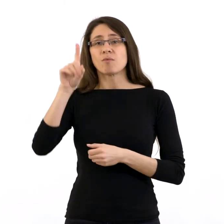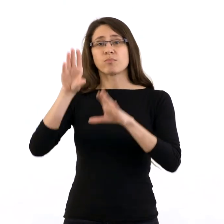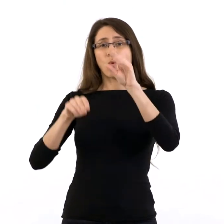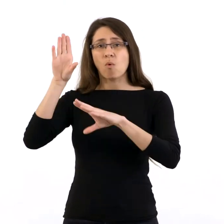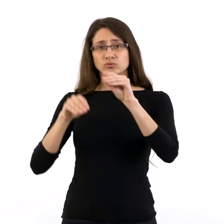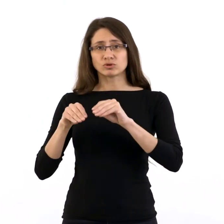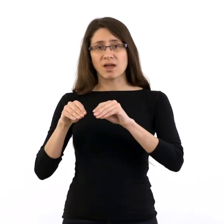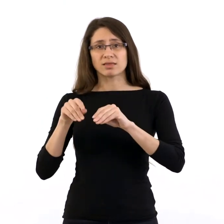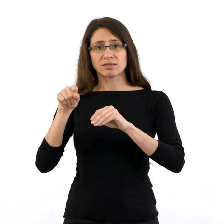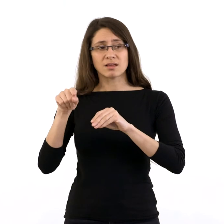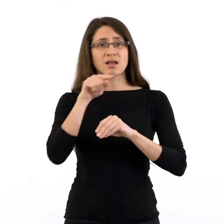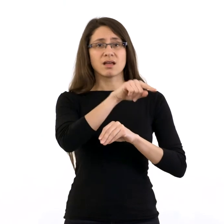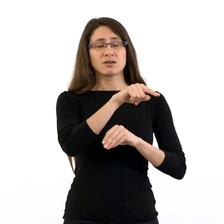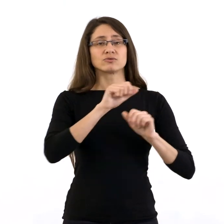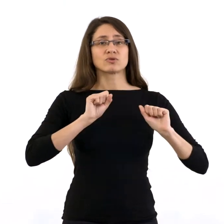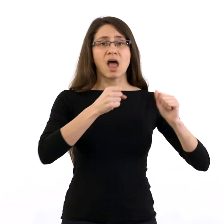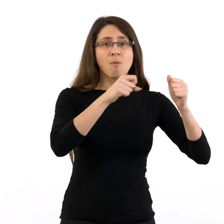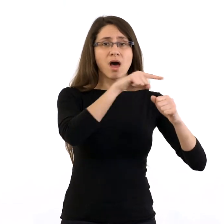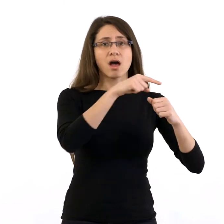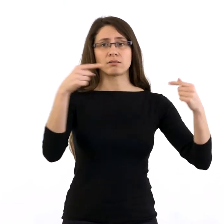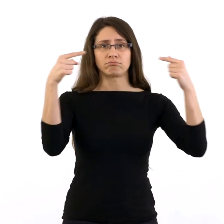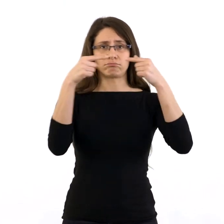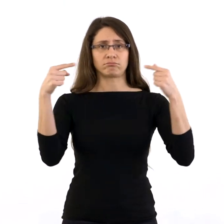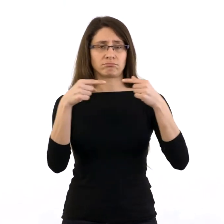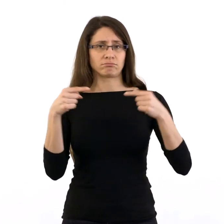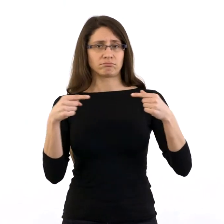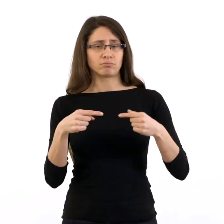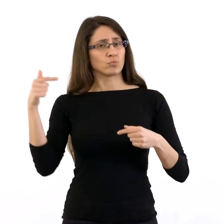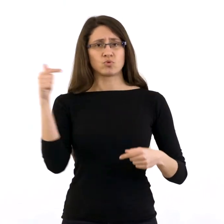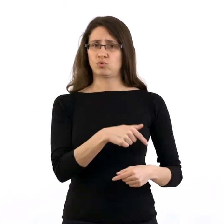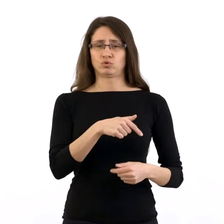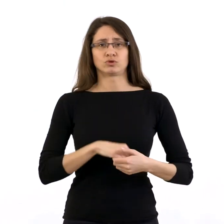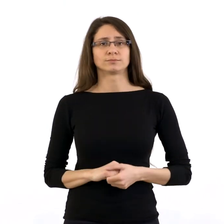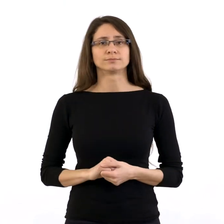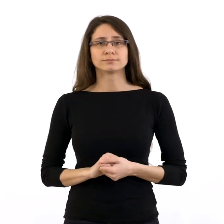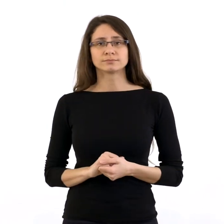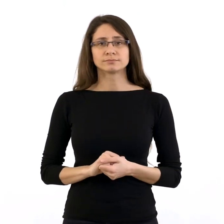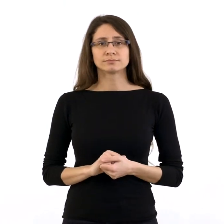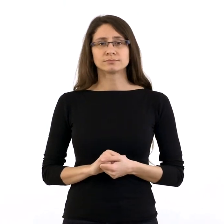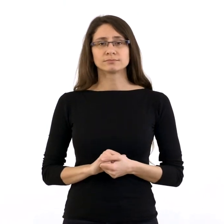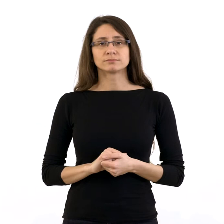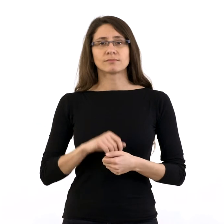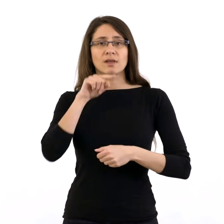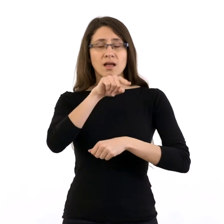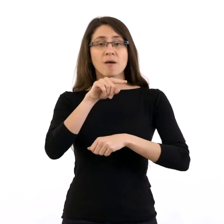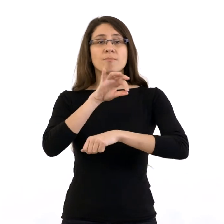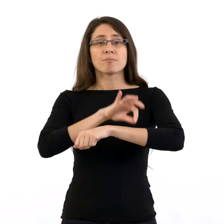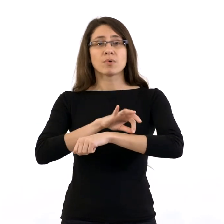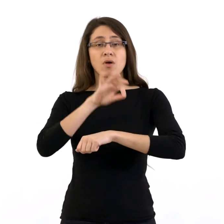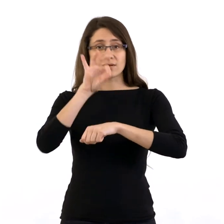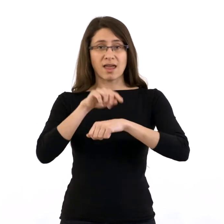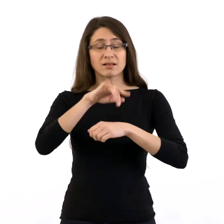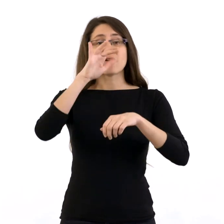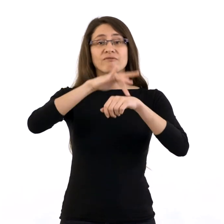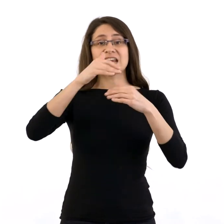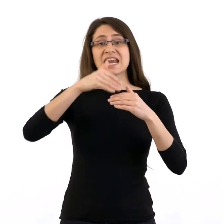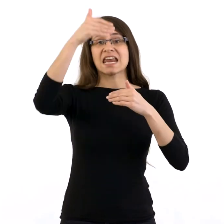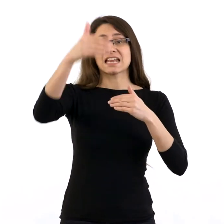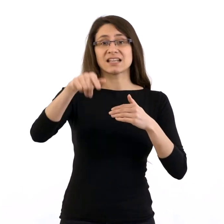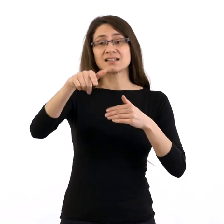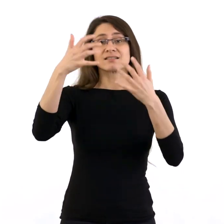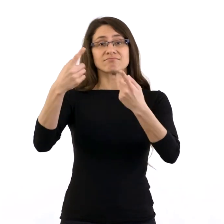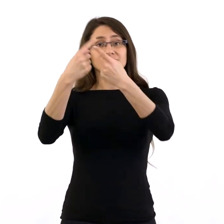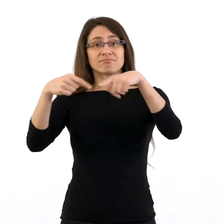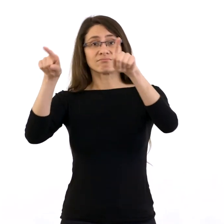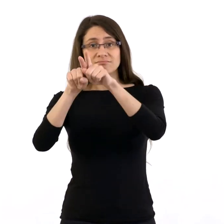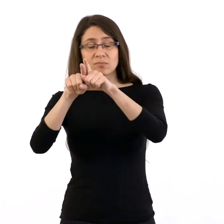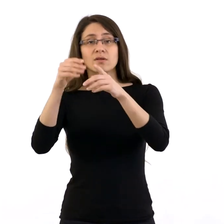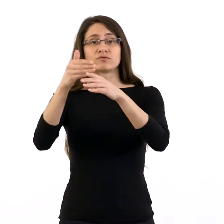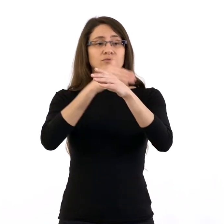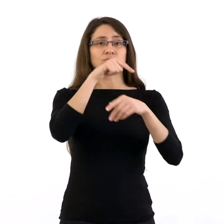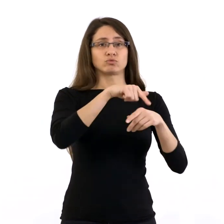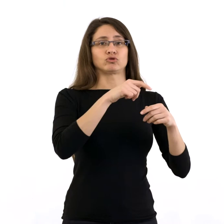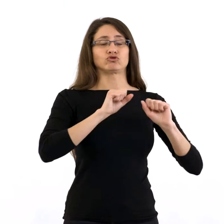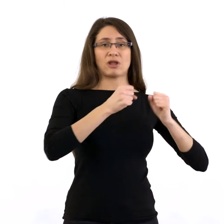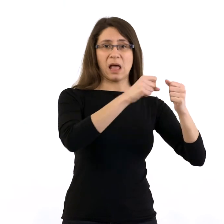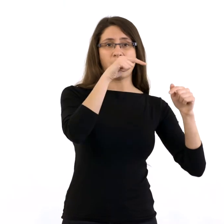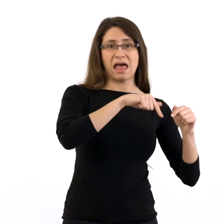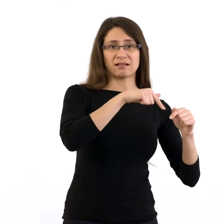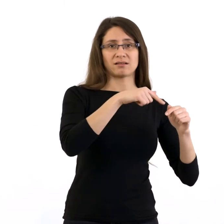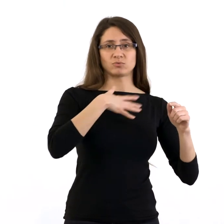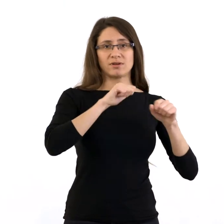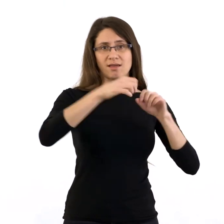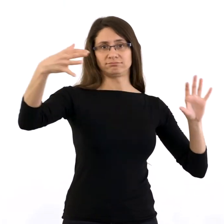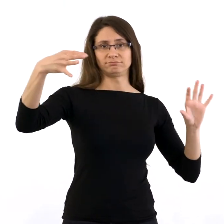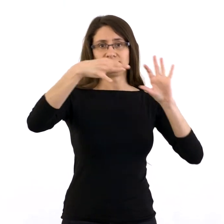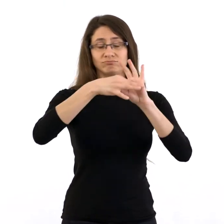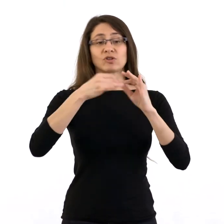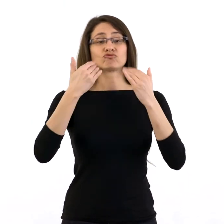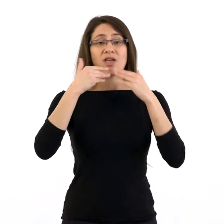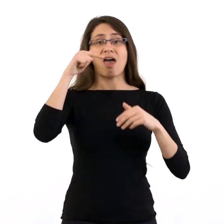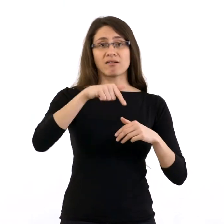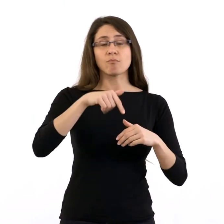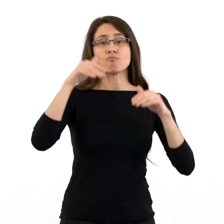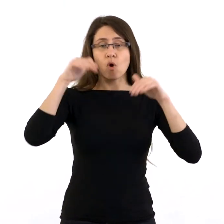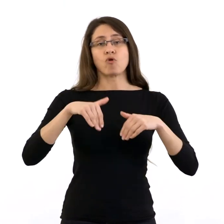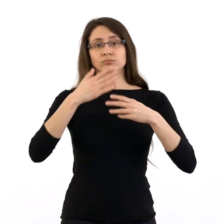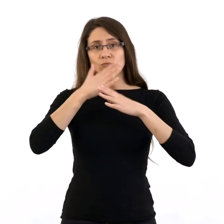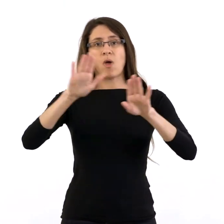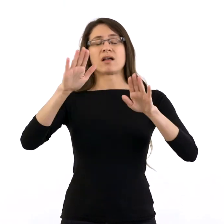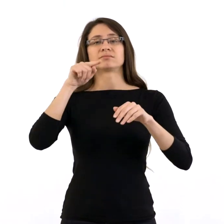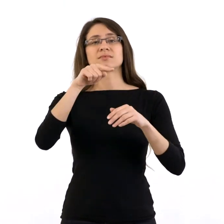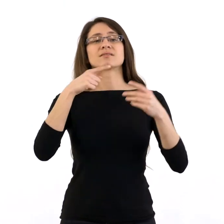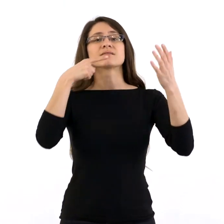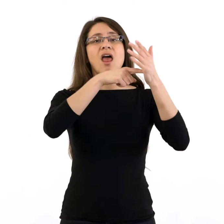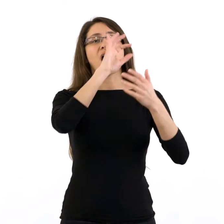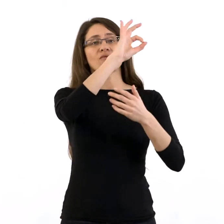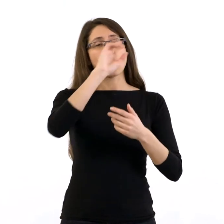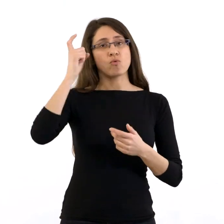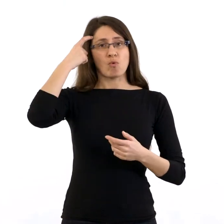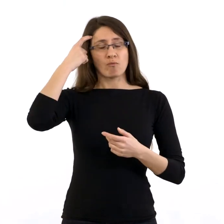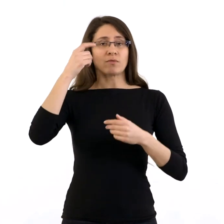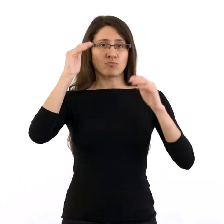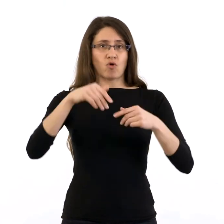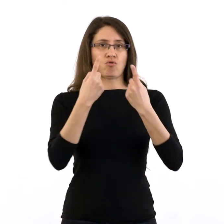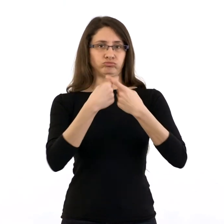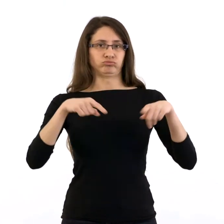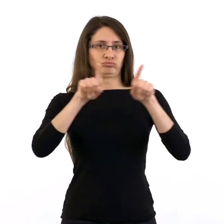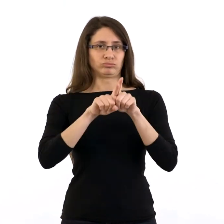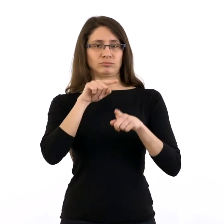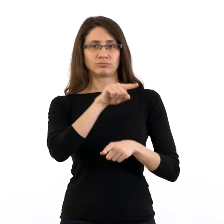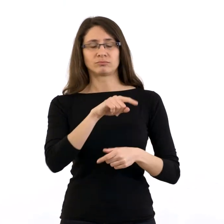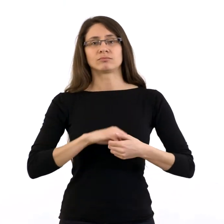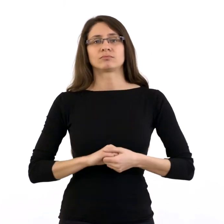działania muszą być spójne z budżetem, planowane rezultaty muszą wynikać z działań, a wszystko to przyczynić się do realizacji celu głównego,